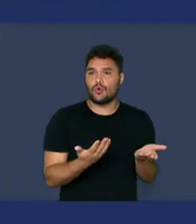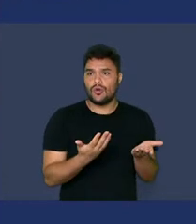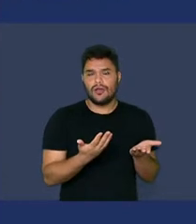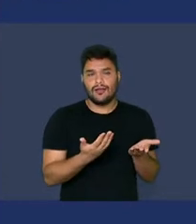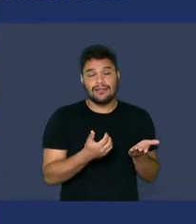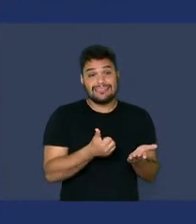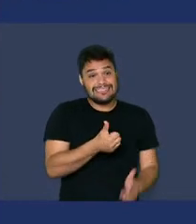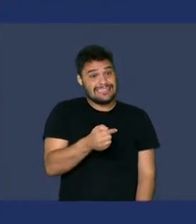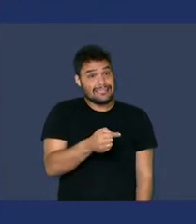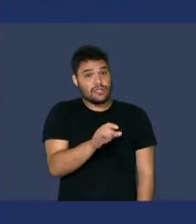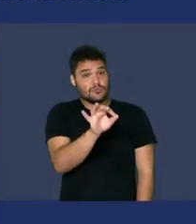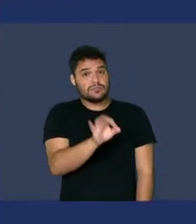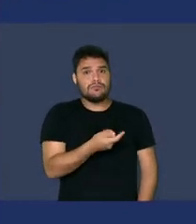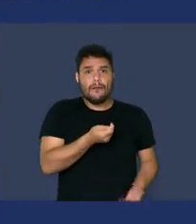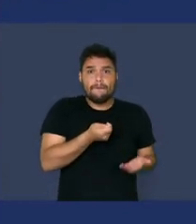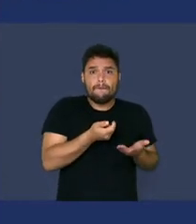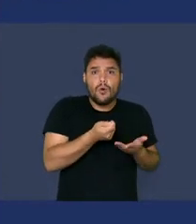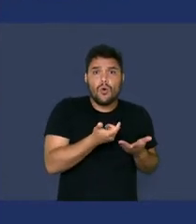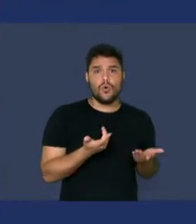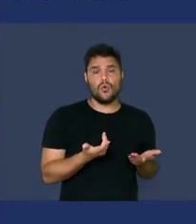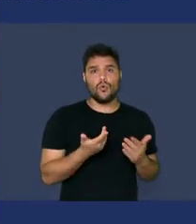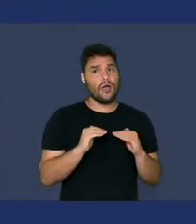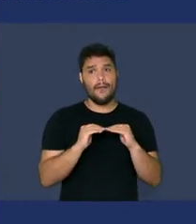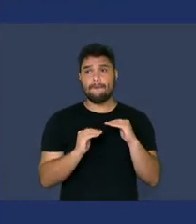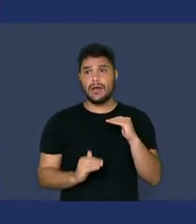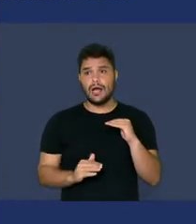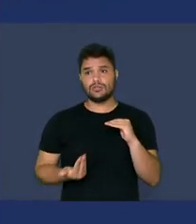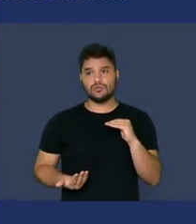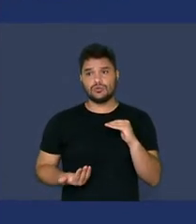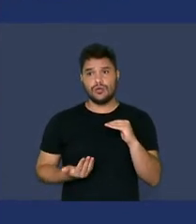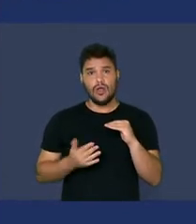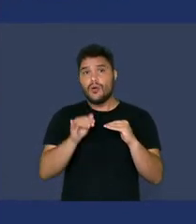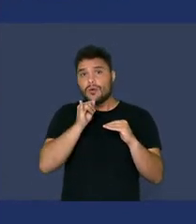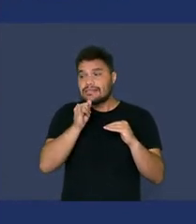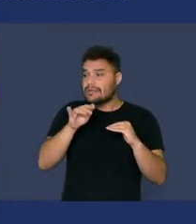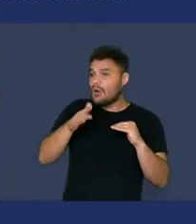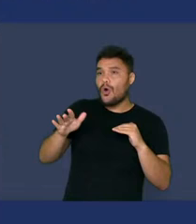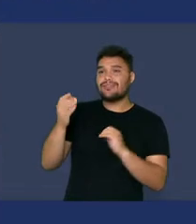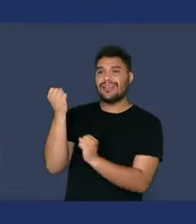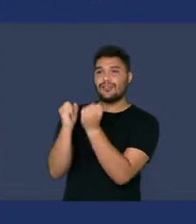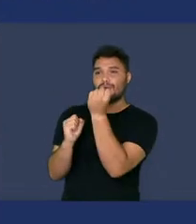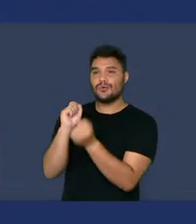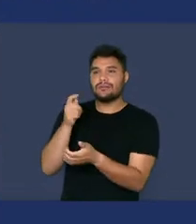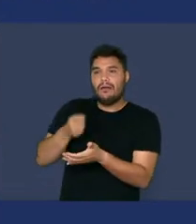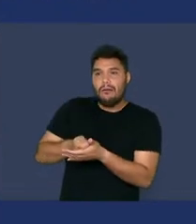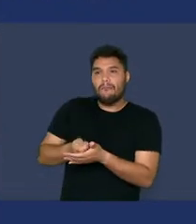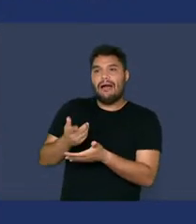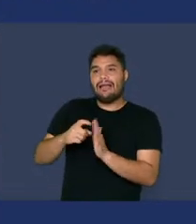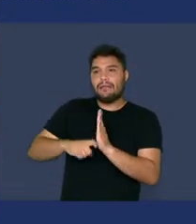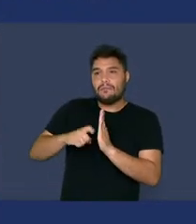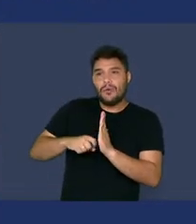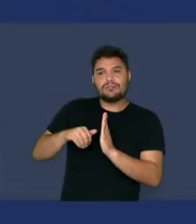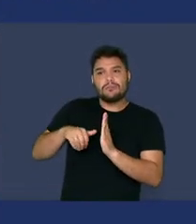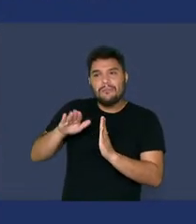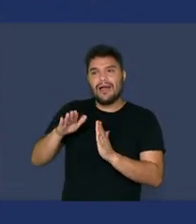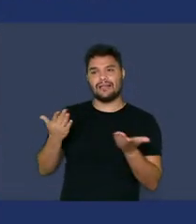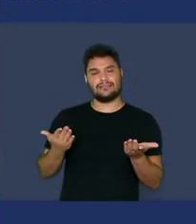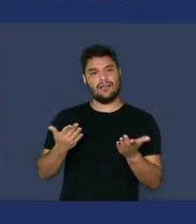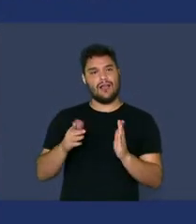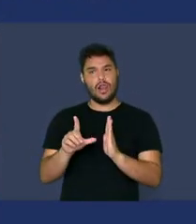OPERADORAS DE JOGOS. 17% É MUITO POUCO. 17% LHE COLOCA ABAIXO PORQUE É COBRADO DA INDÚSTRIA, PORQUE É COBRADO DO COMÉRCIO, DO QUE É